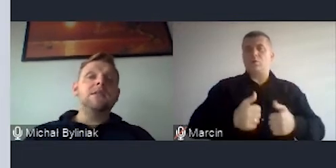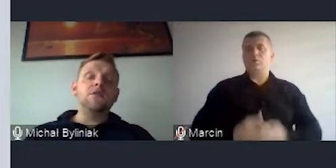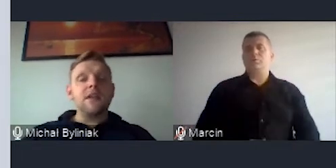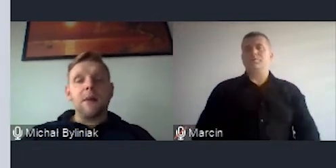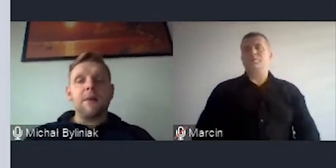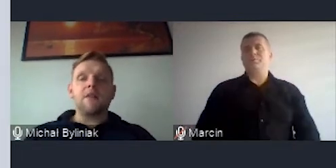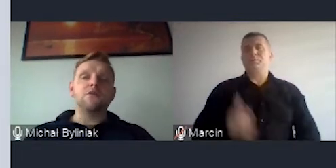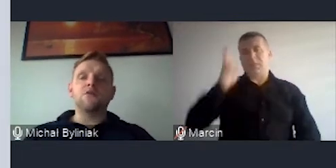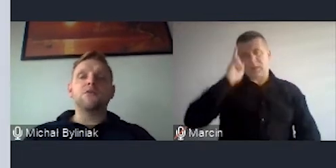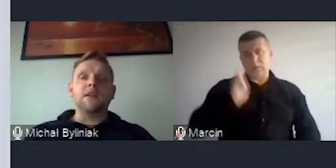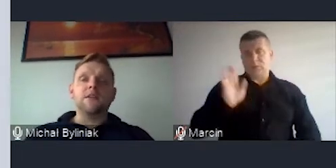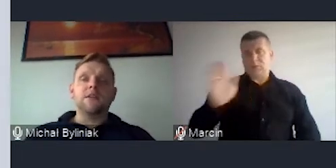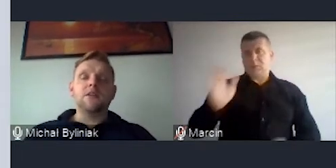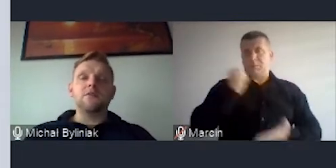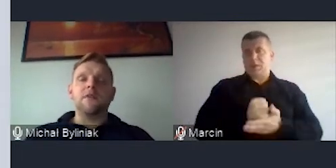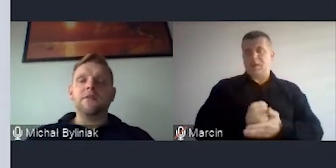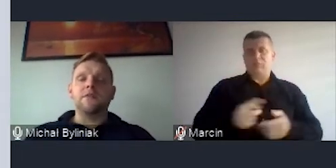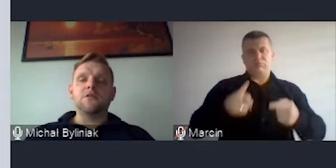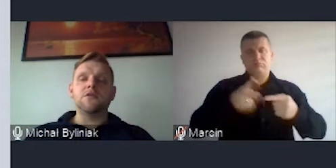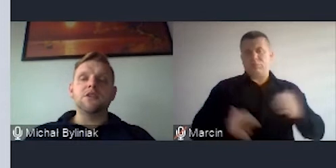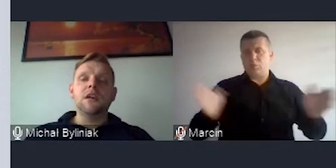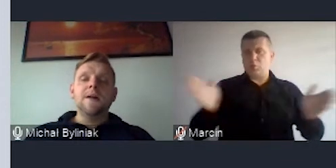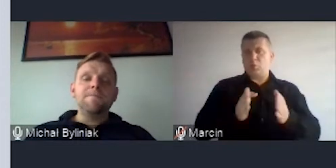Instytucja ma prawo do skrócenia tego okresu kwalifikowalności,